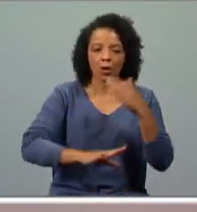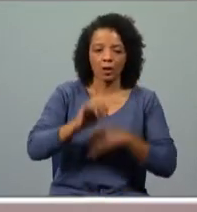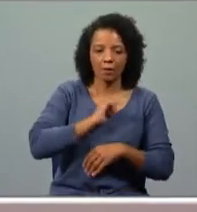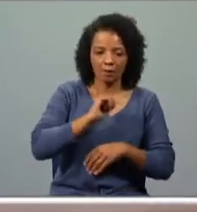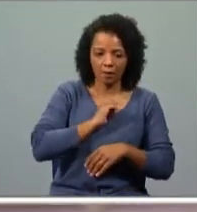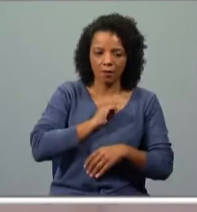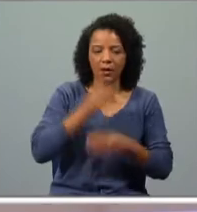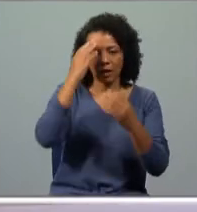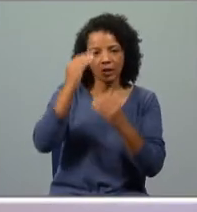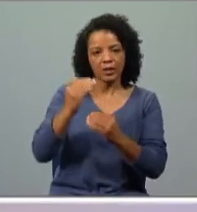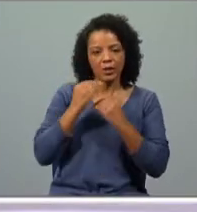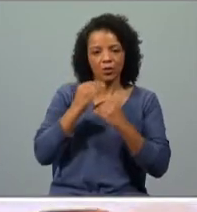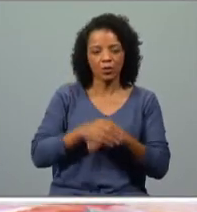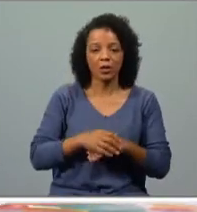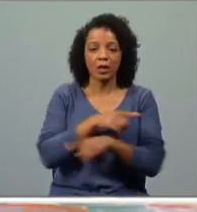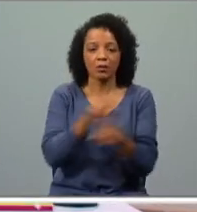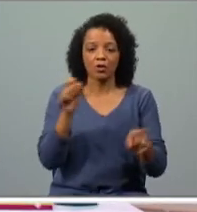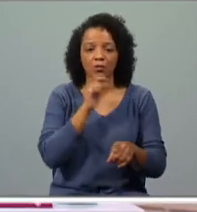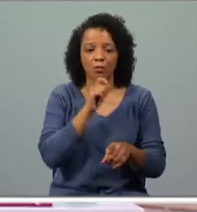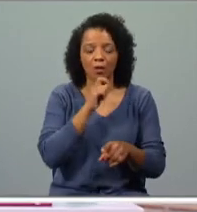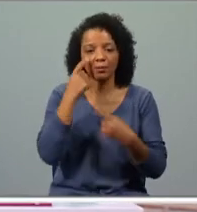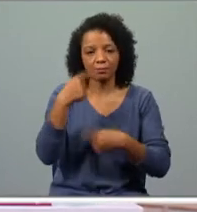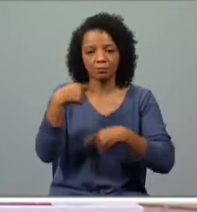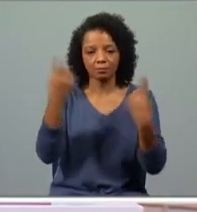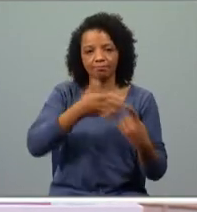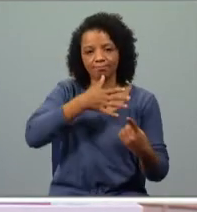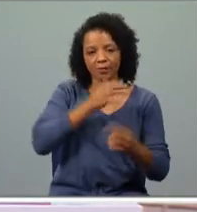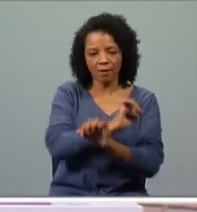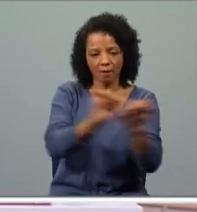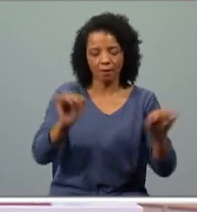vocês podem usar nas vossas apresentações orais Então temos aqui na 你可以用在你的口頭報告 所以我們在這裡